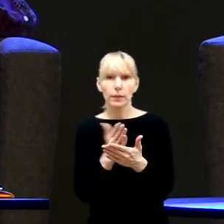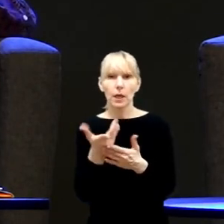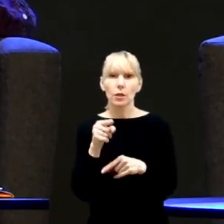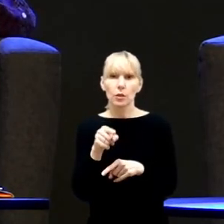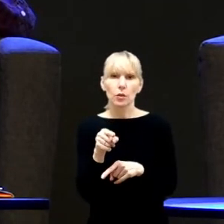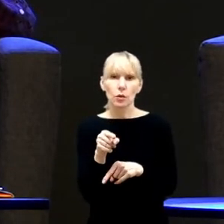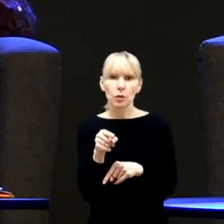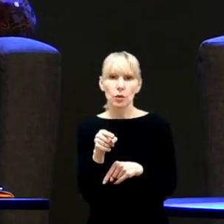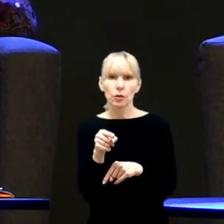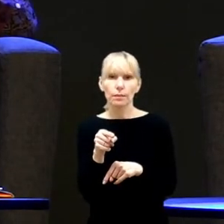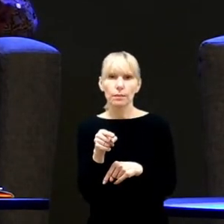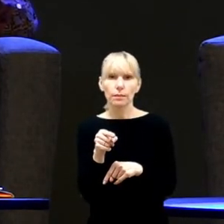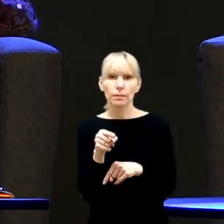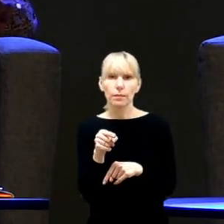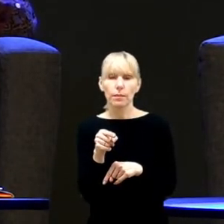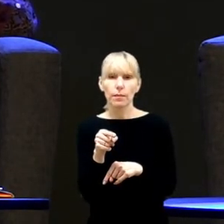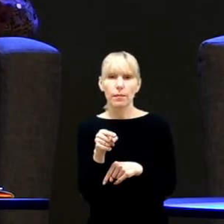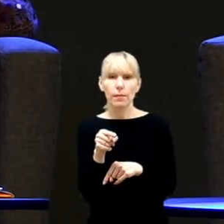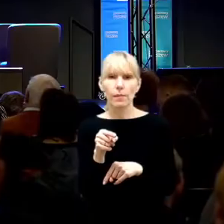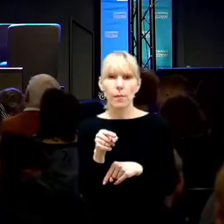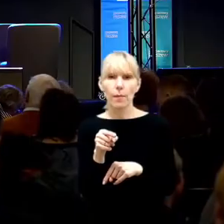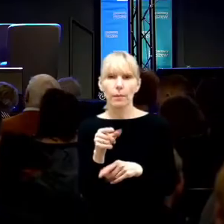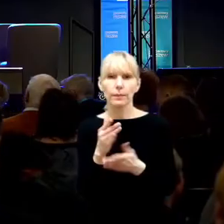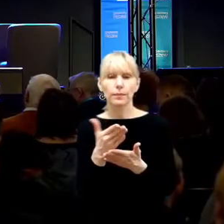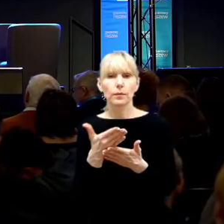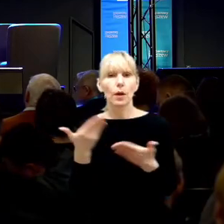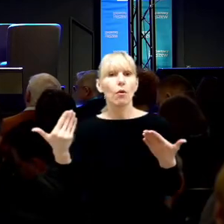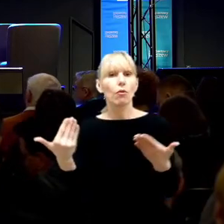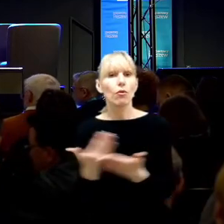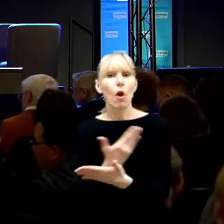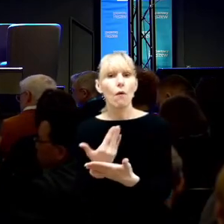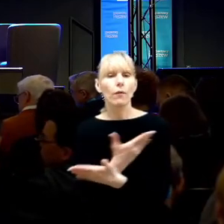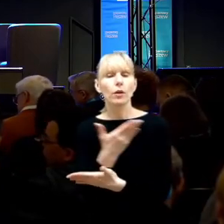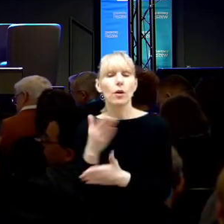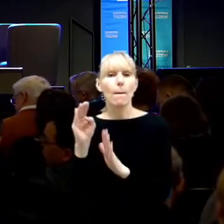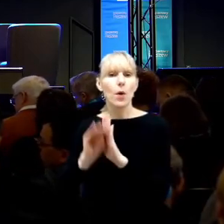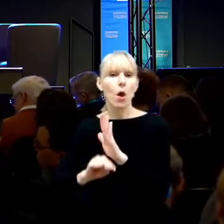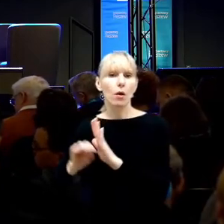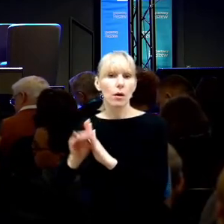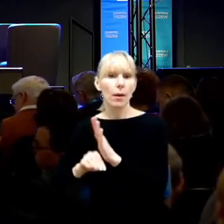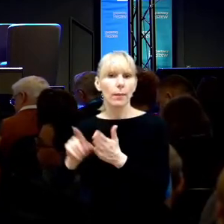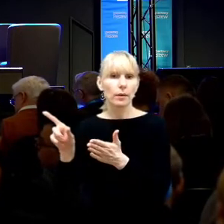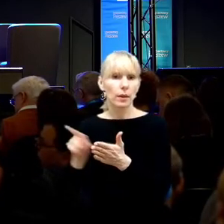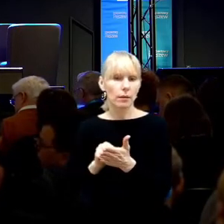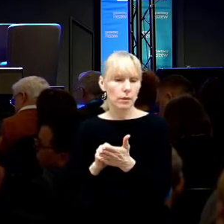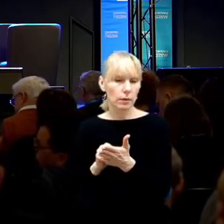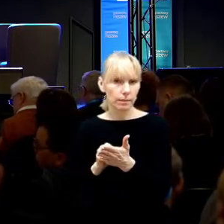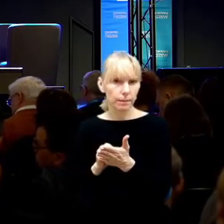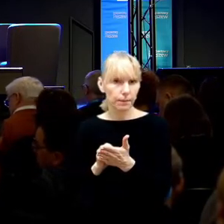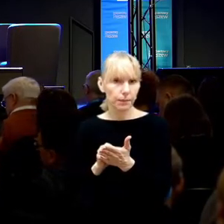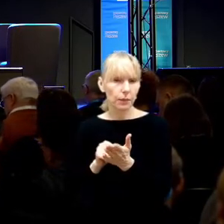nowych programów kredytowych, pomijam ocenę merytoryczną tego,